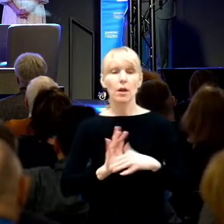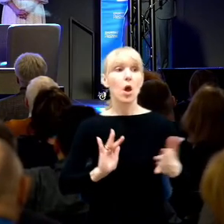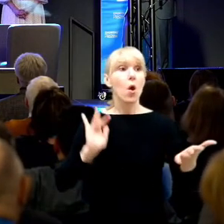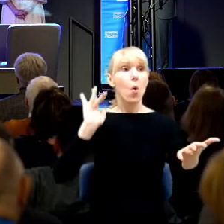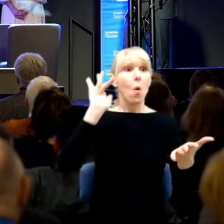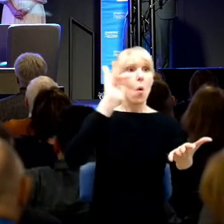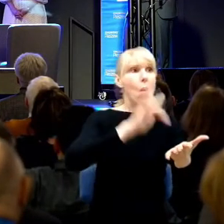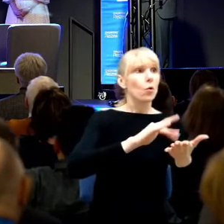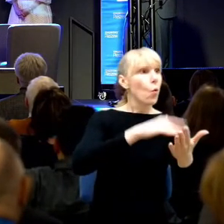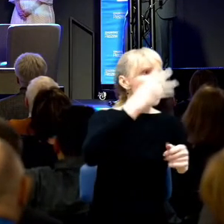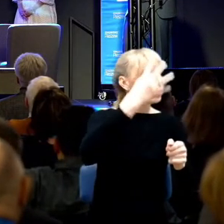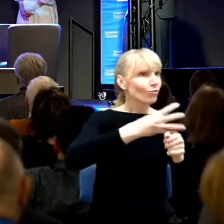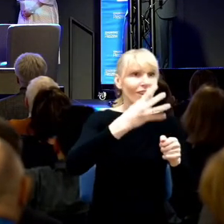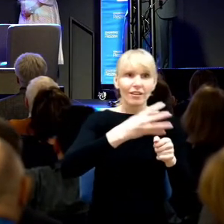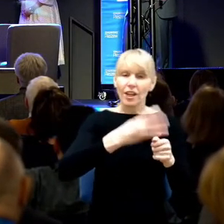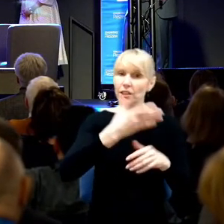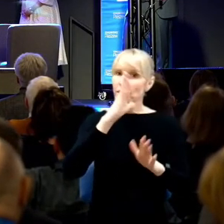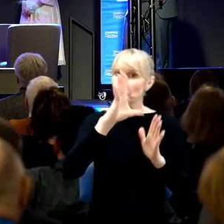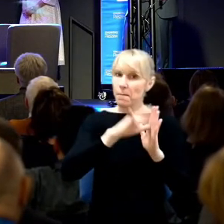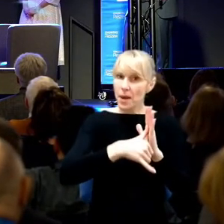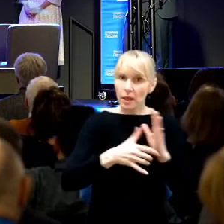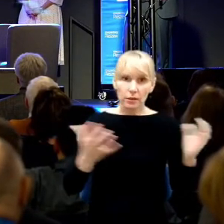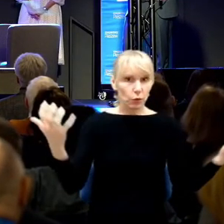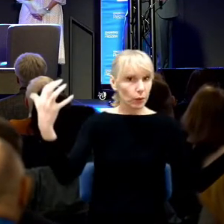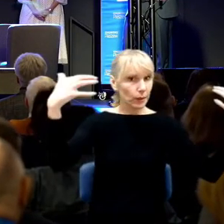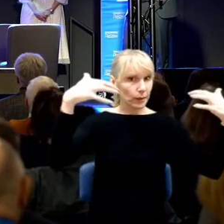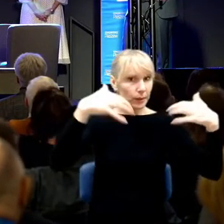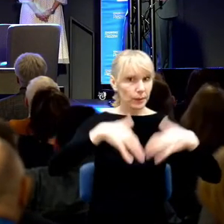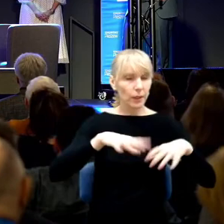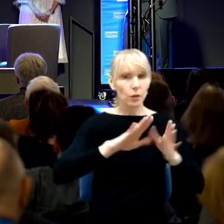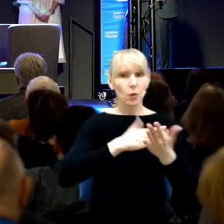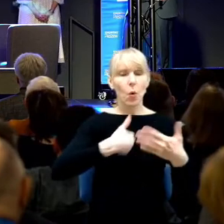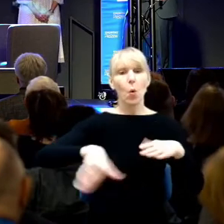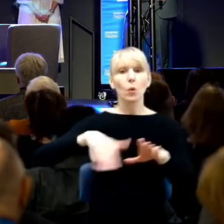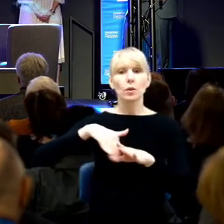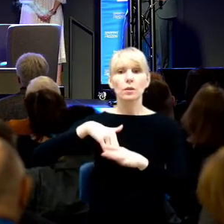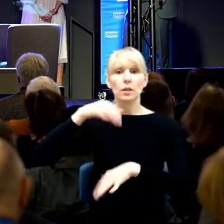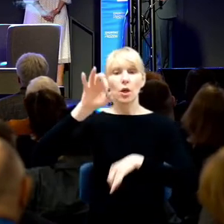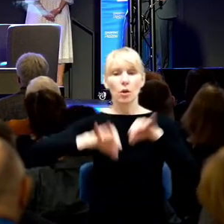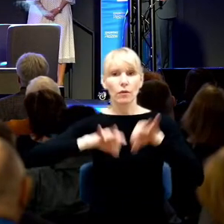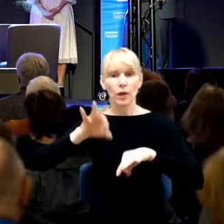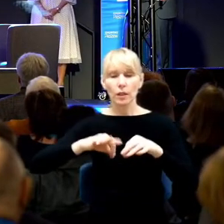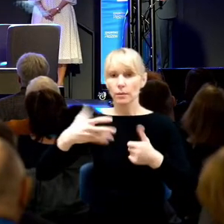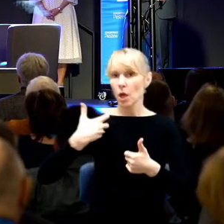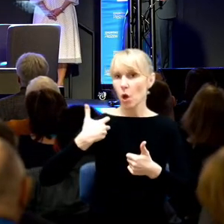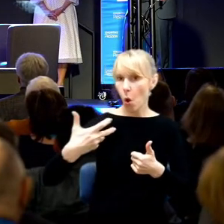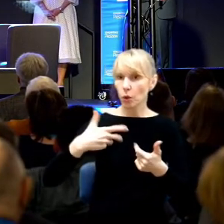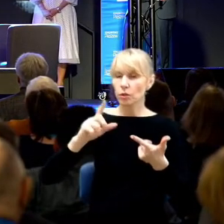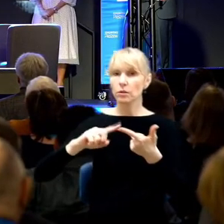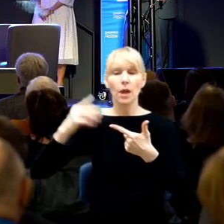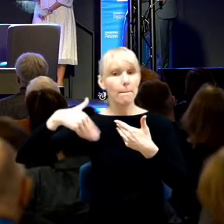Tu są te miasta, z których uczestnicy konferencji, goście, paneliści do nas dzisiaj dojechali.